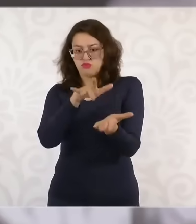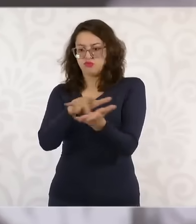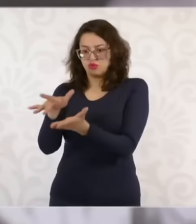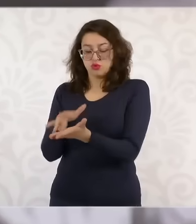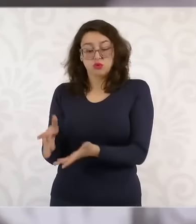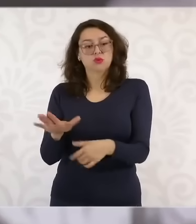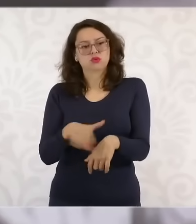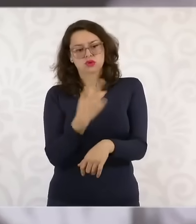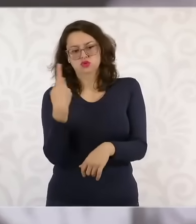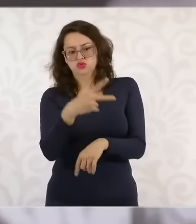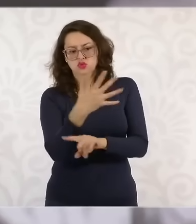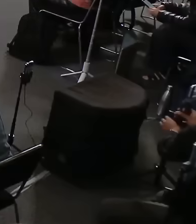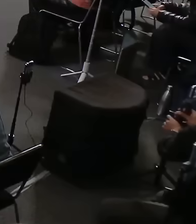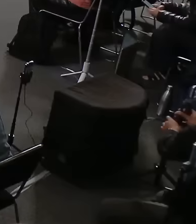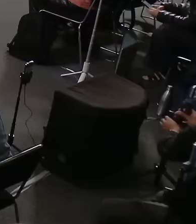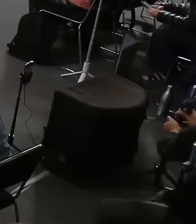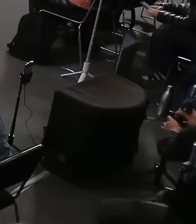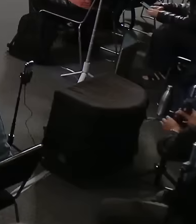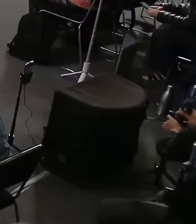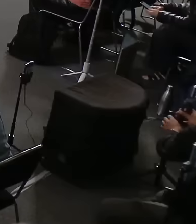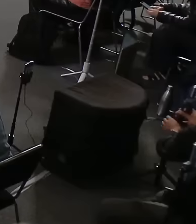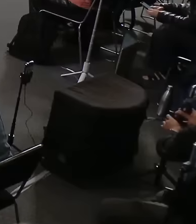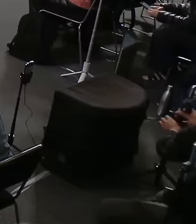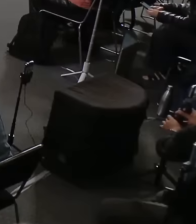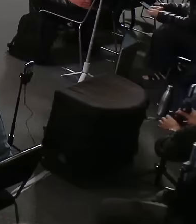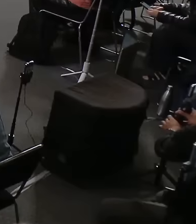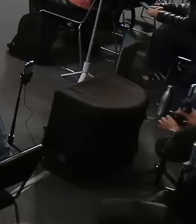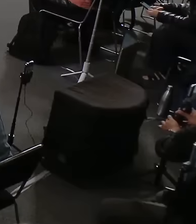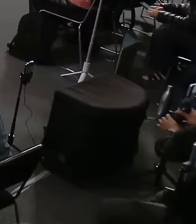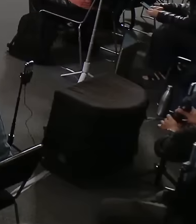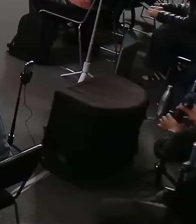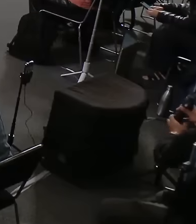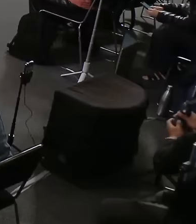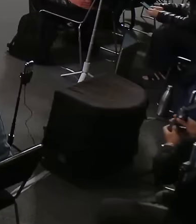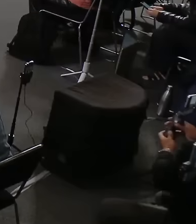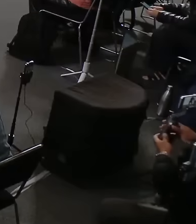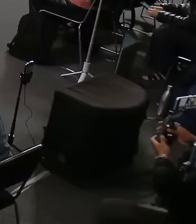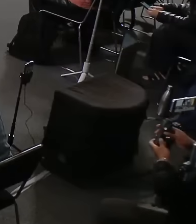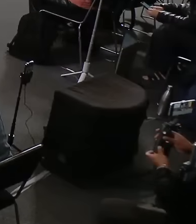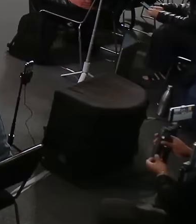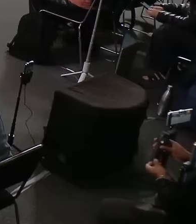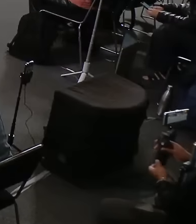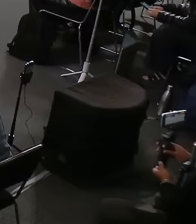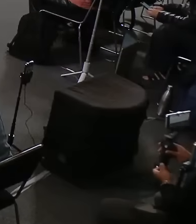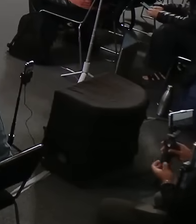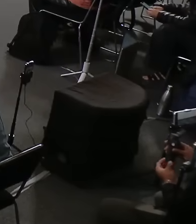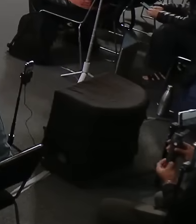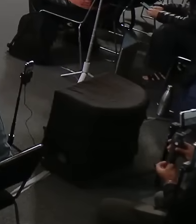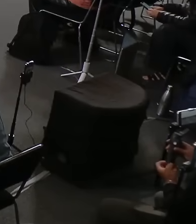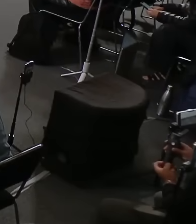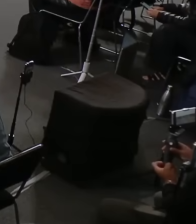eh las personas con discapacidad y las mujeres. Es un un camino a construir un sistema de cuidado